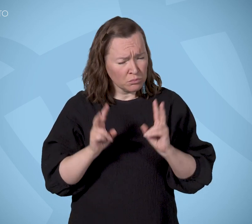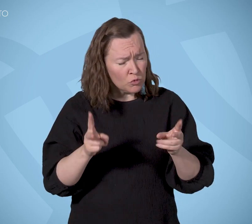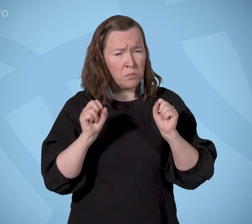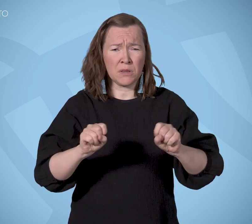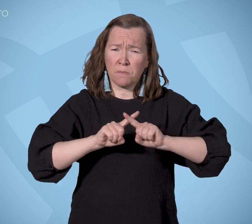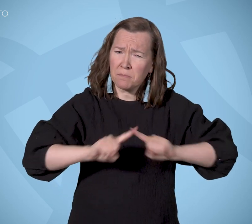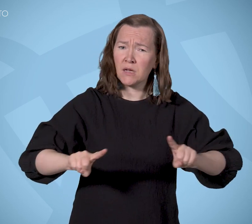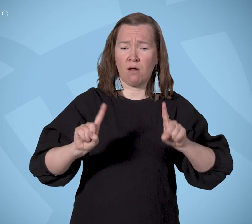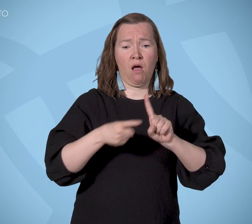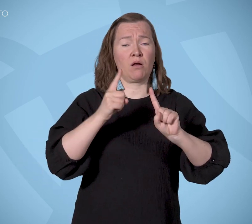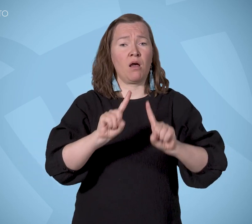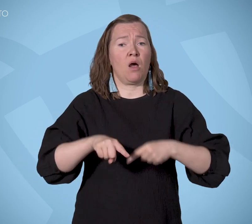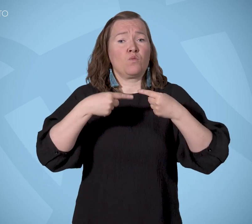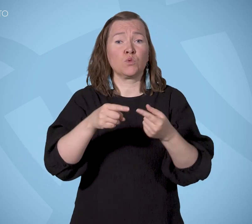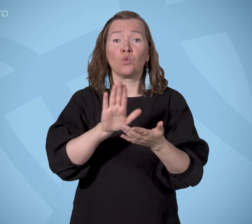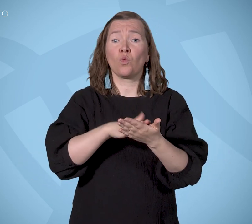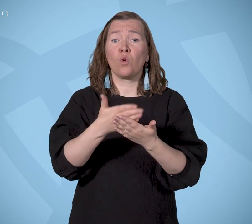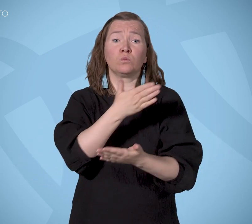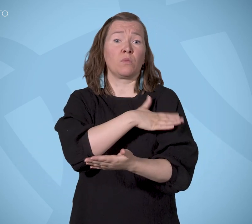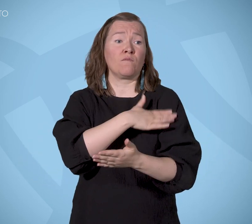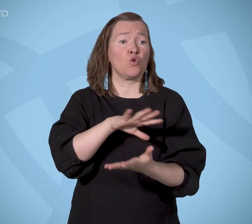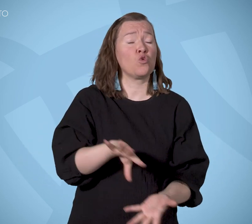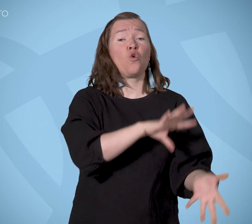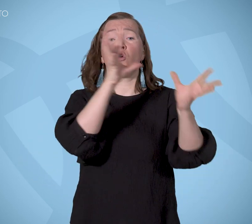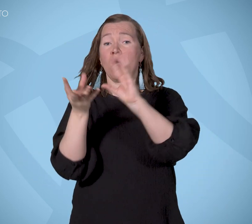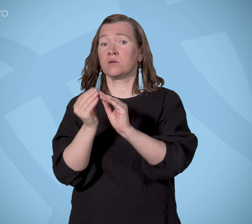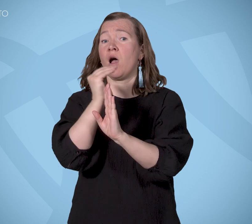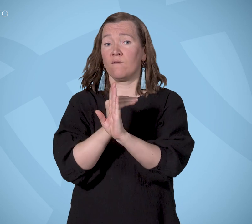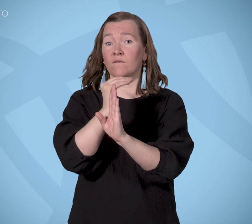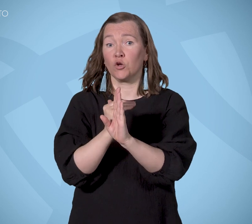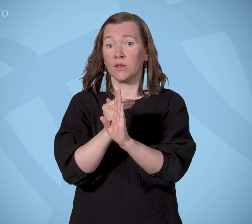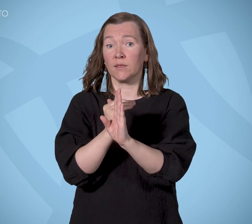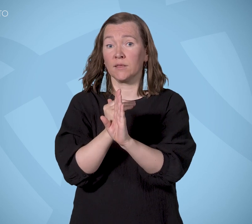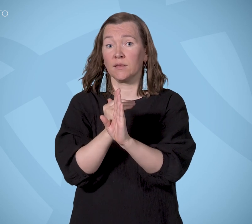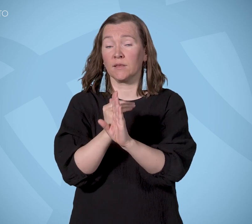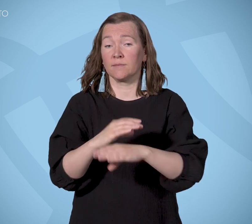Lisäksi pikaisesti tulee käynnistää tulkkauspalvelun kokonaisarviointi.